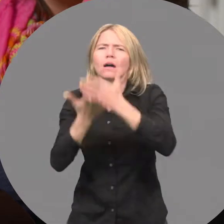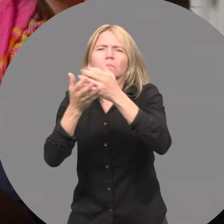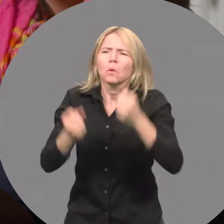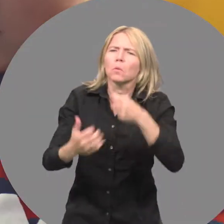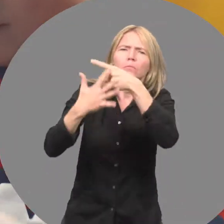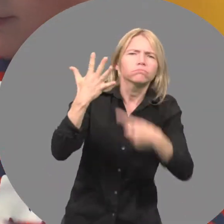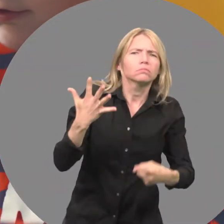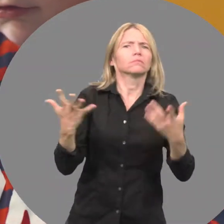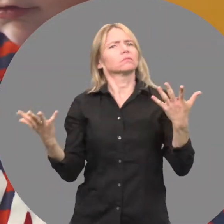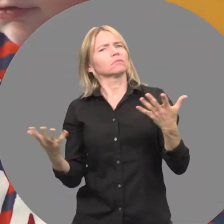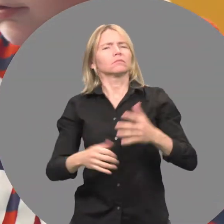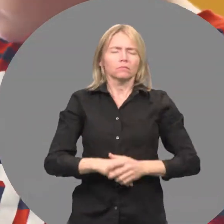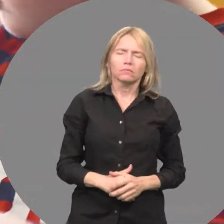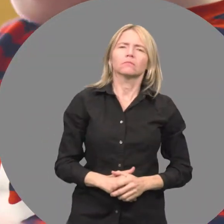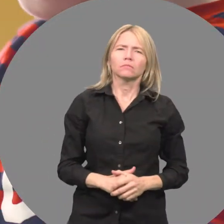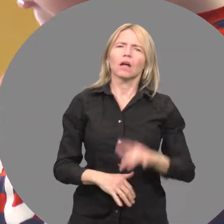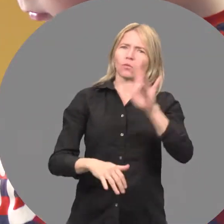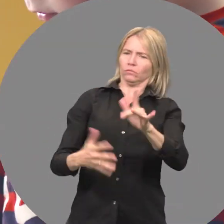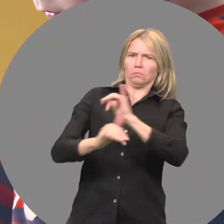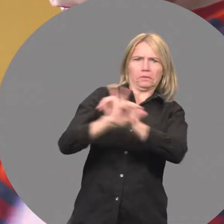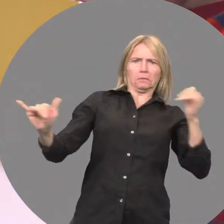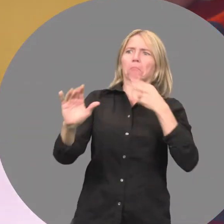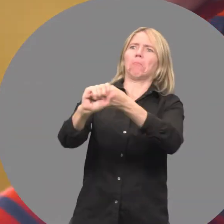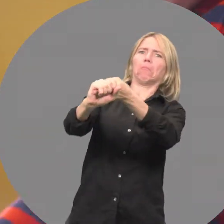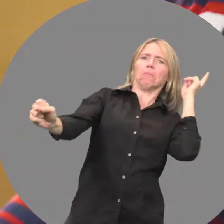Parce qu'il n'était pas question que je quitte mon emploi et reste à la maison avec le bébé.